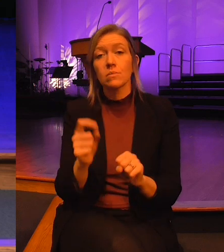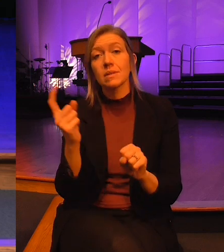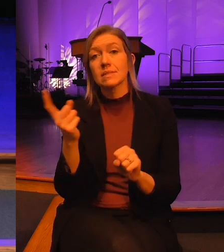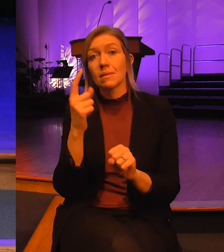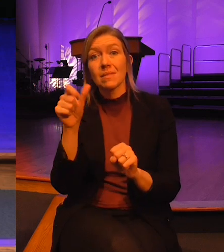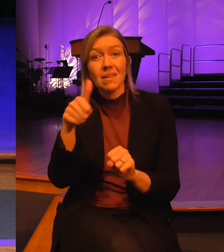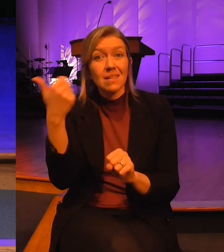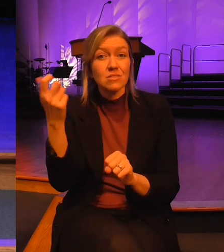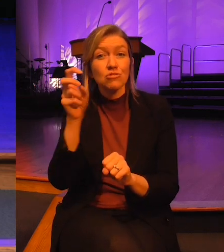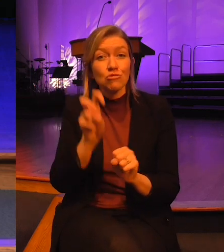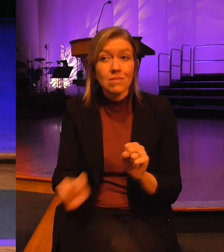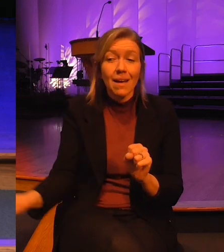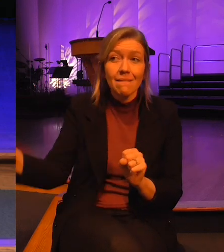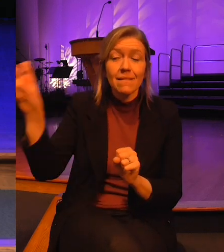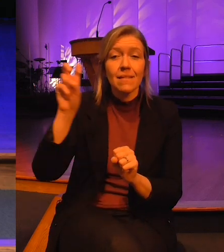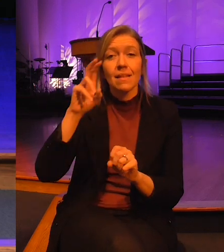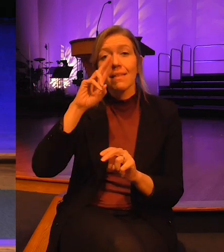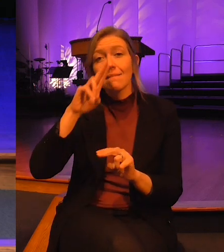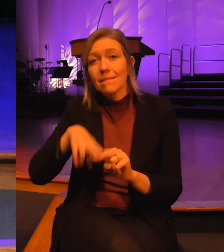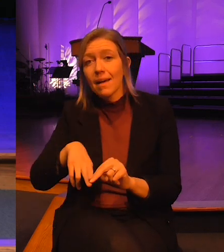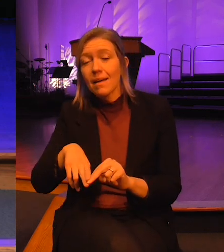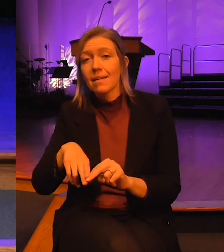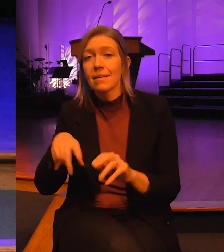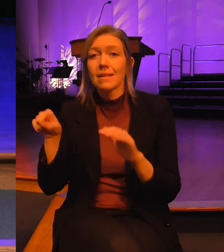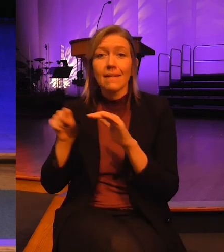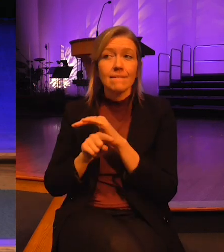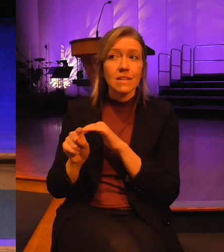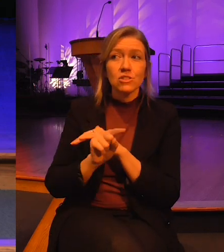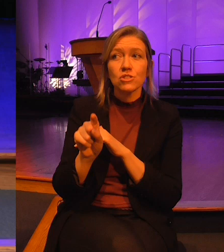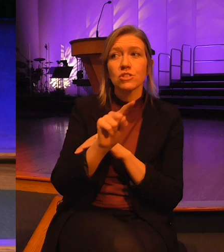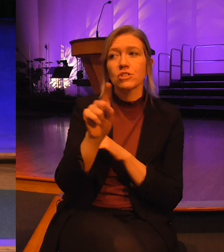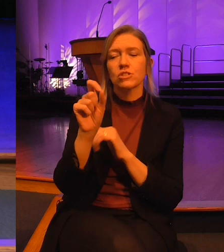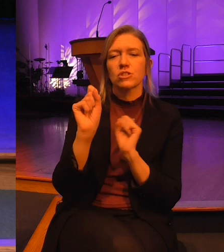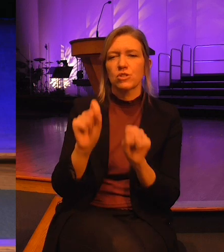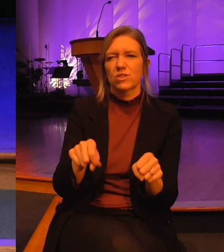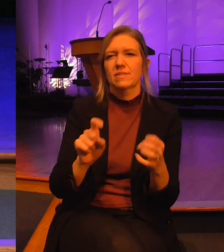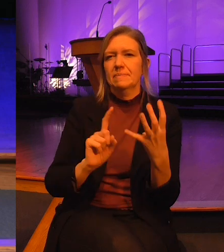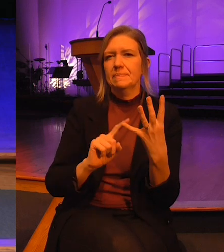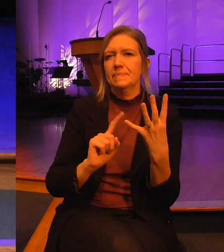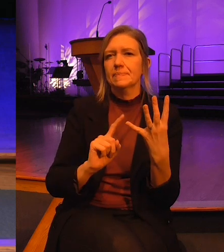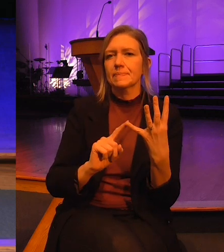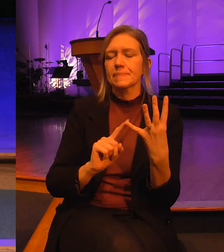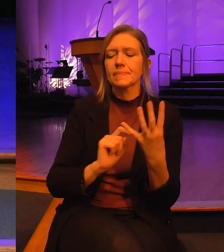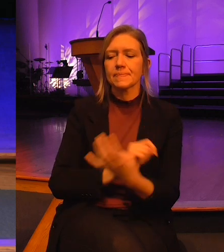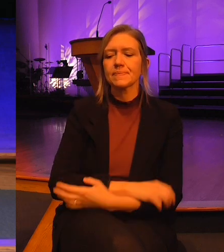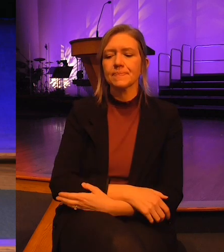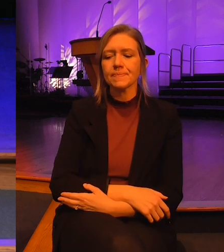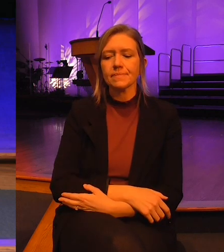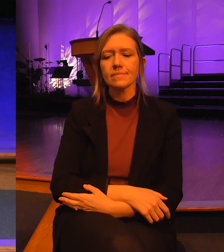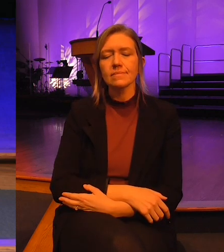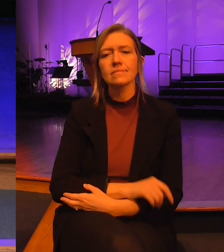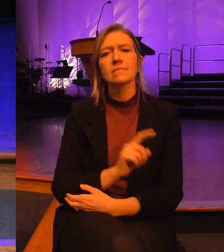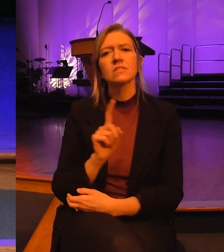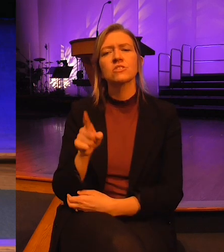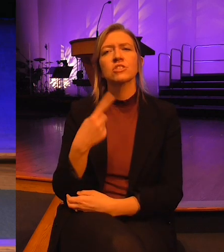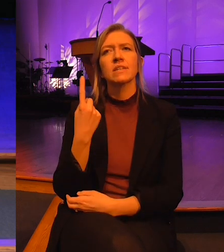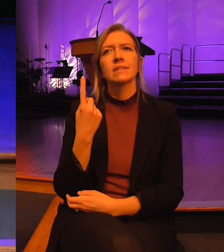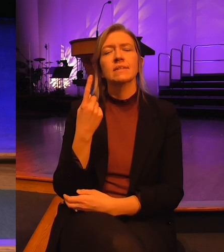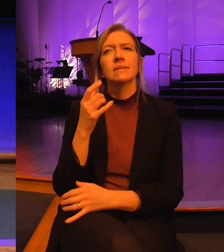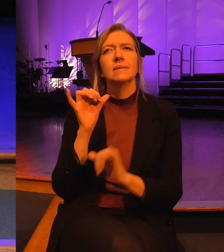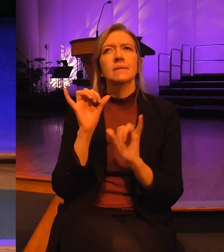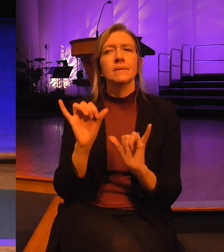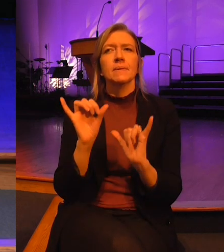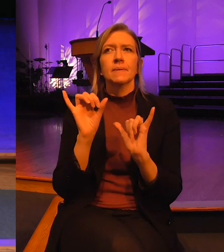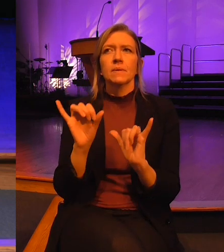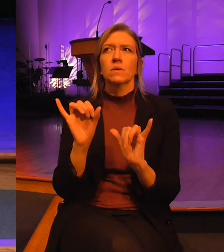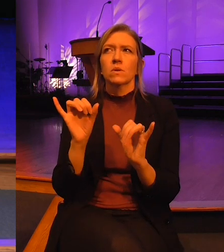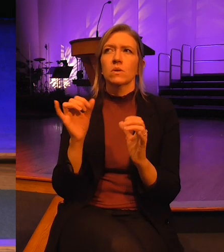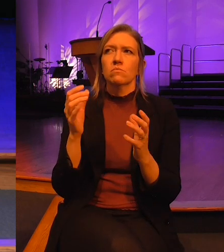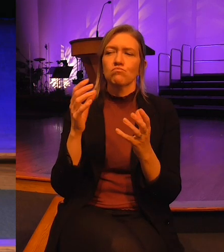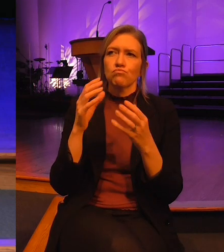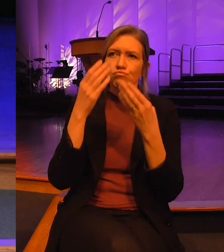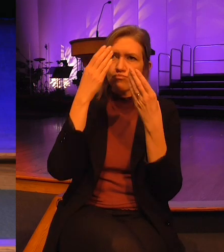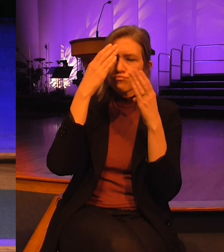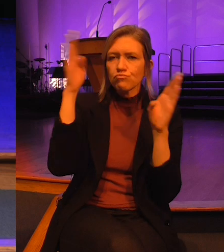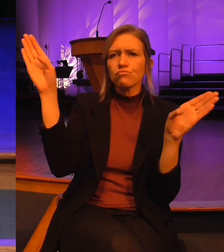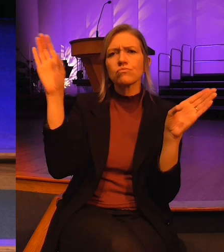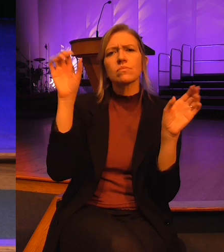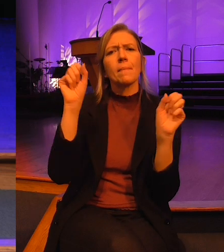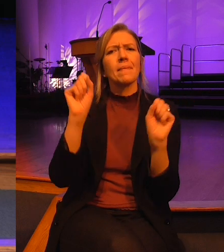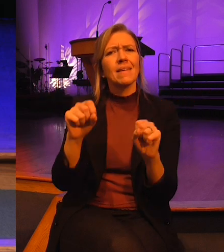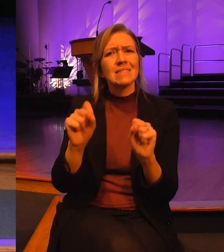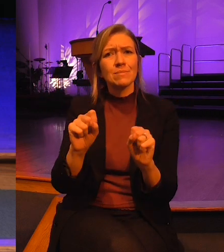aventura divertida y simplemente sintonizarnos con esa posibilidad que el corazón mismo de tu ser es una